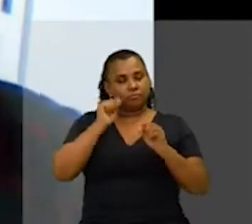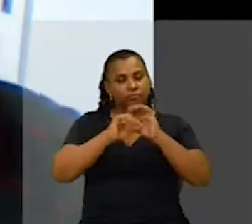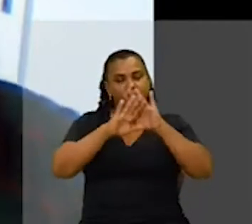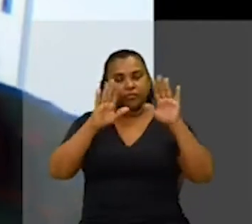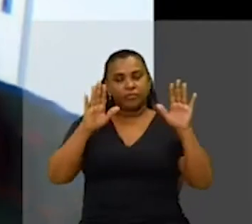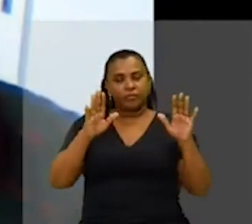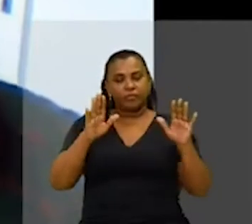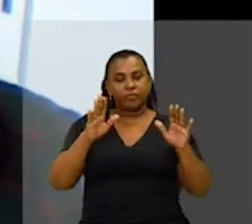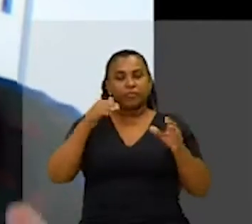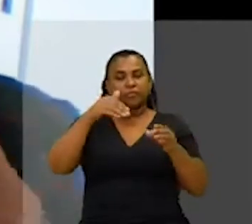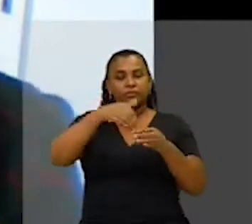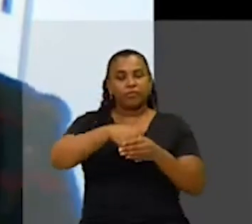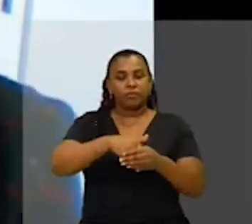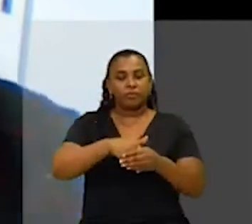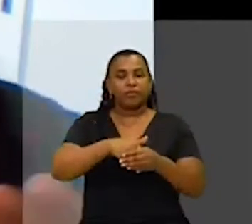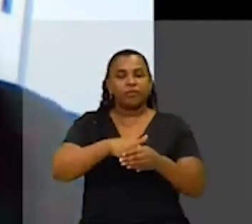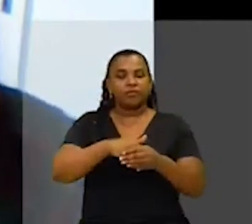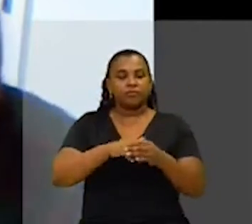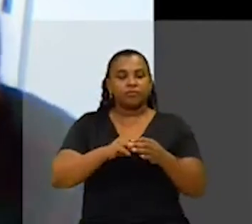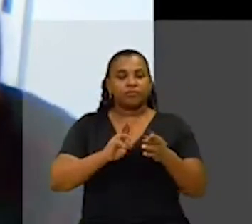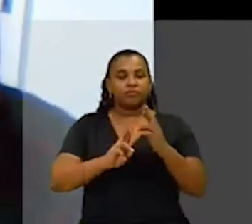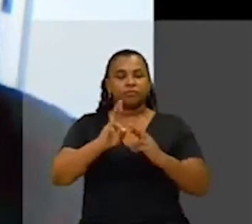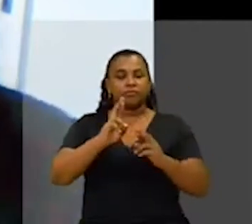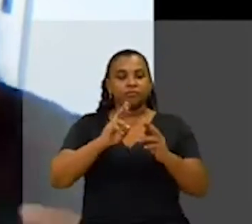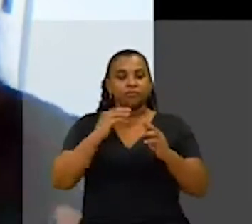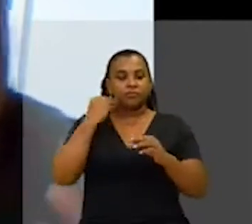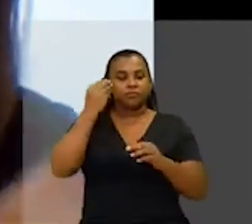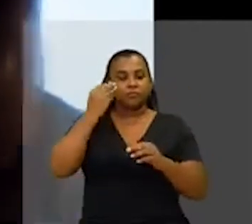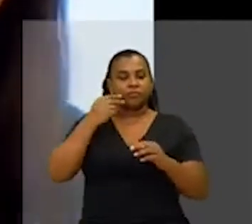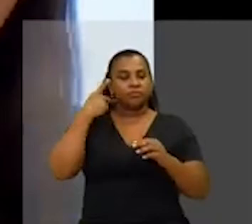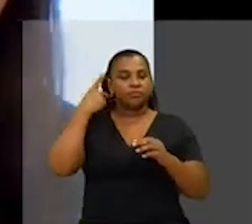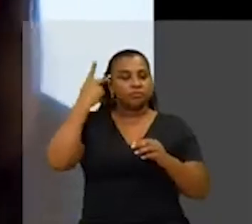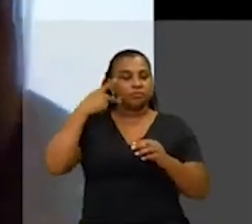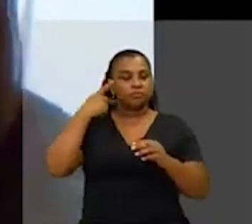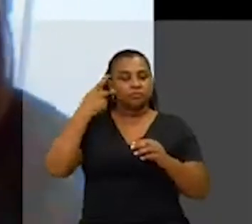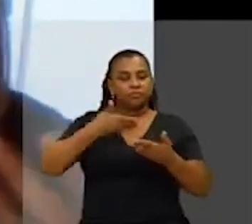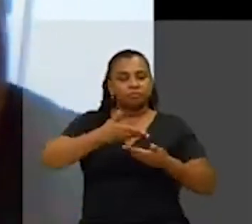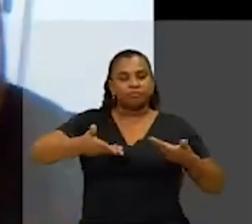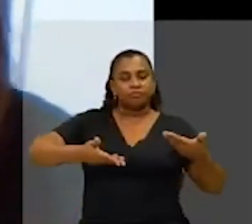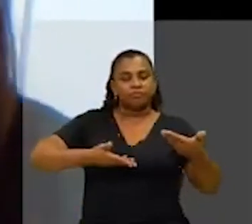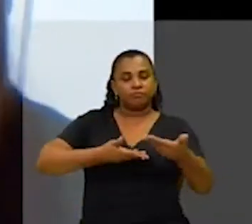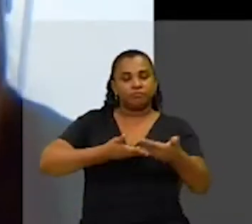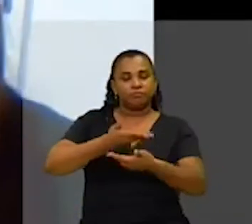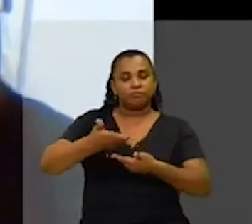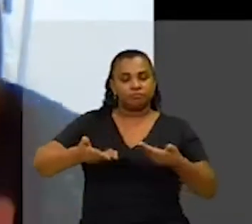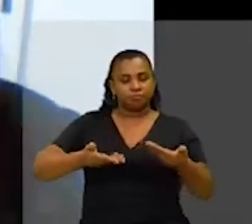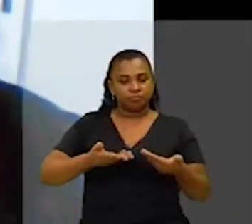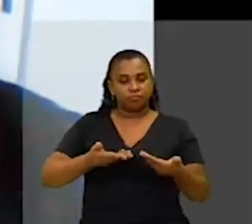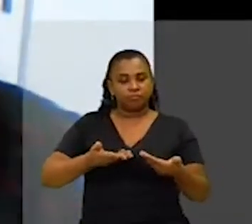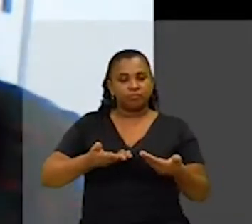de experiências políticas comparticipadas seja por candidaturas compartilháveis ou